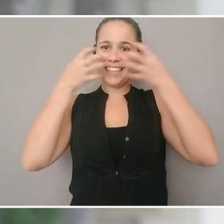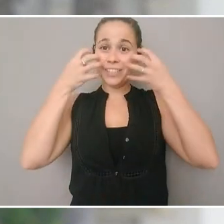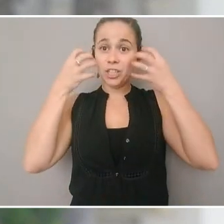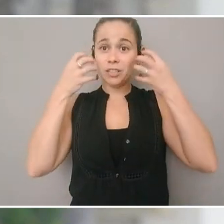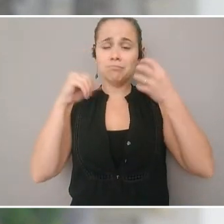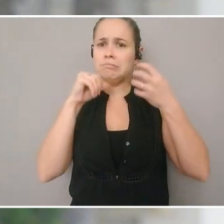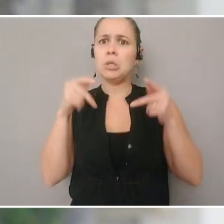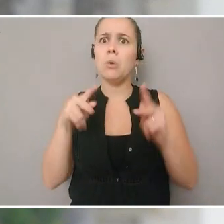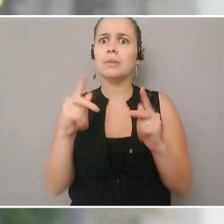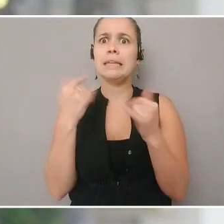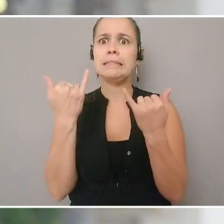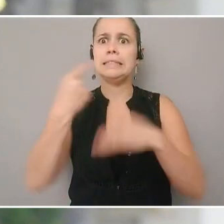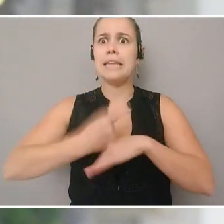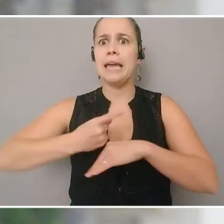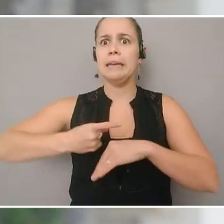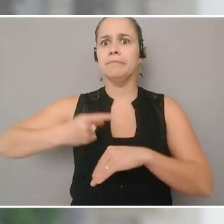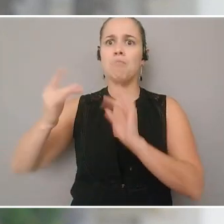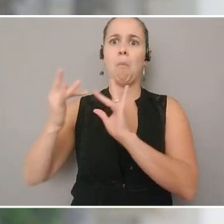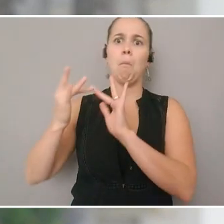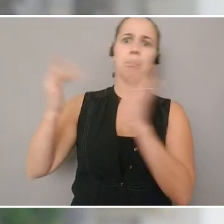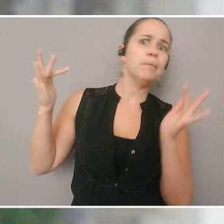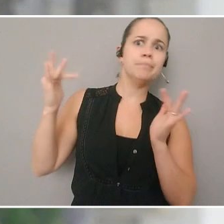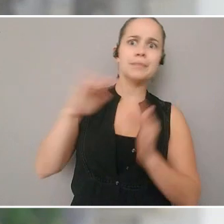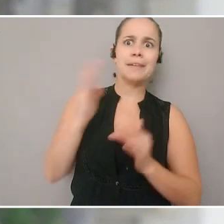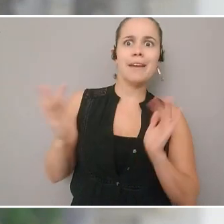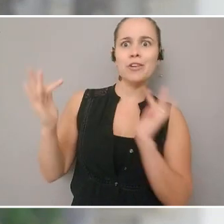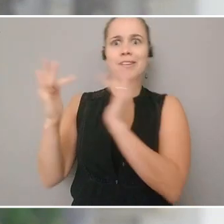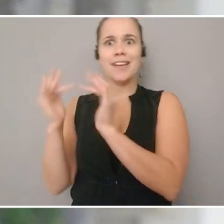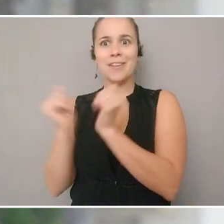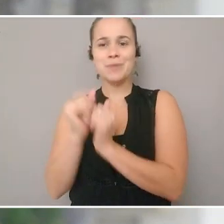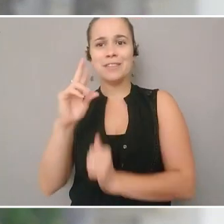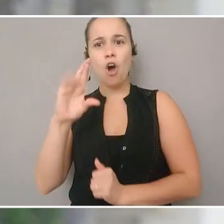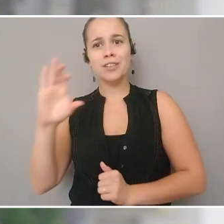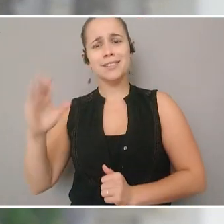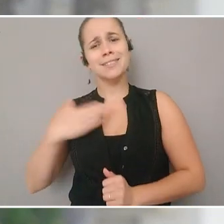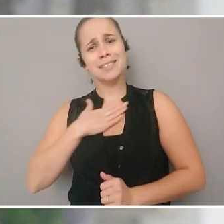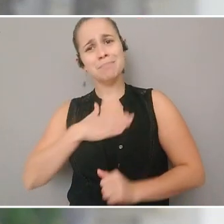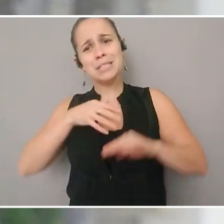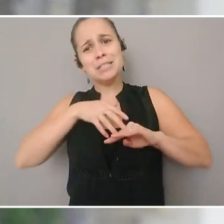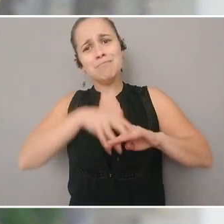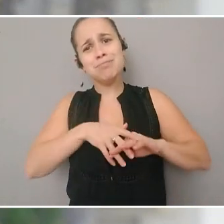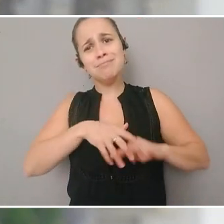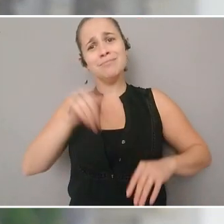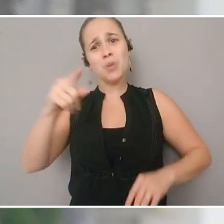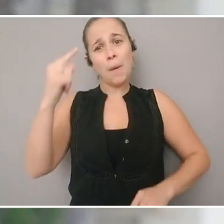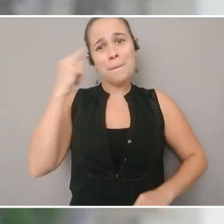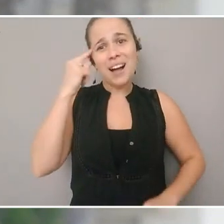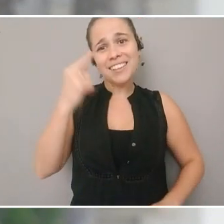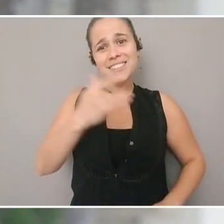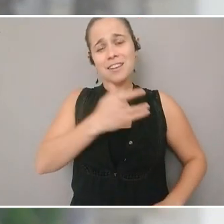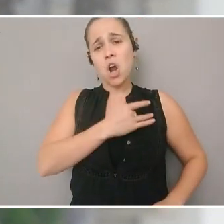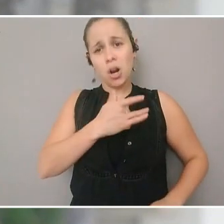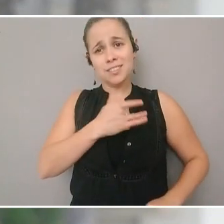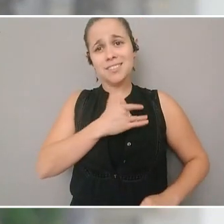conecten con RCC. Mantennos en su mente